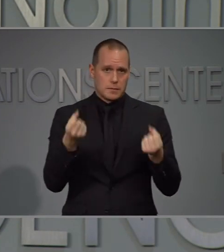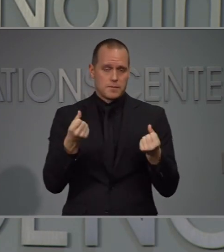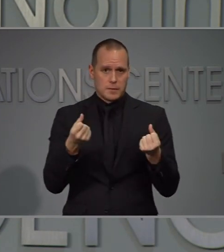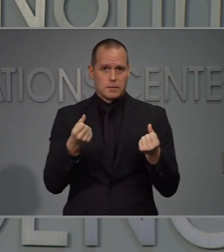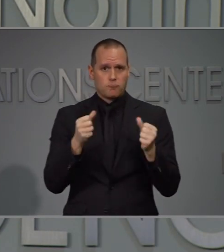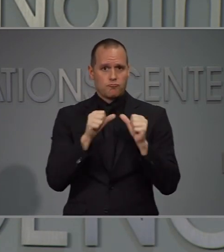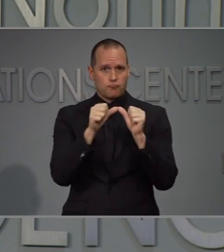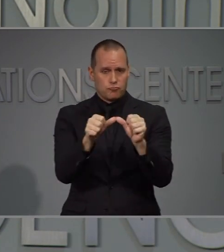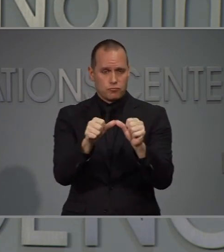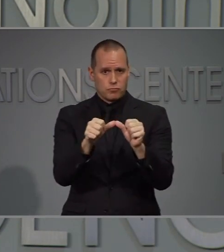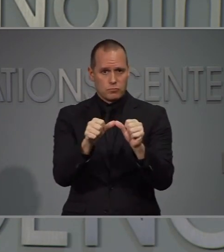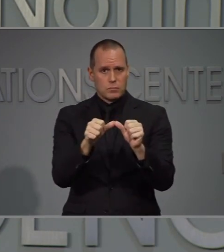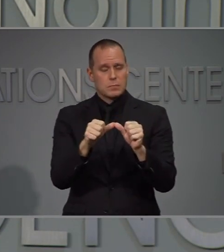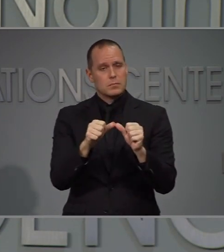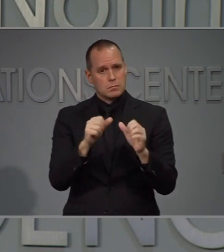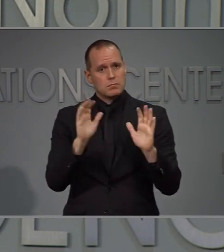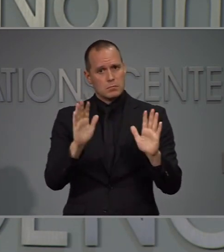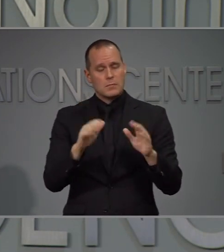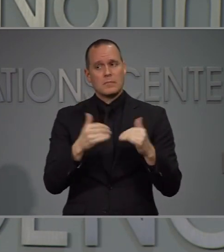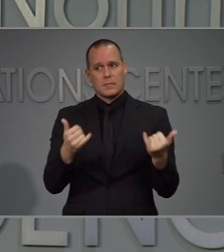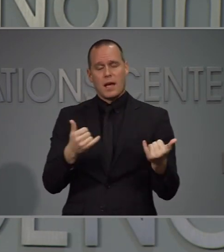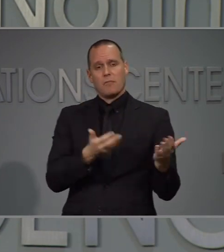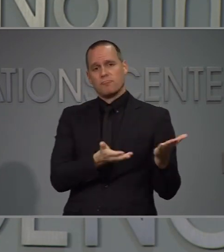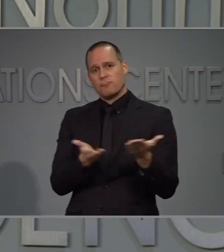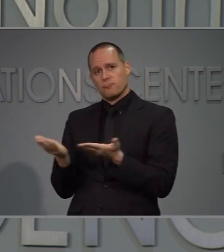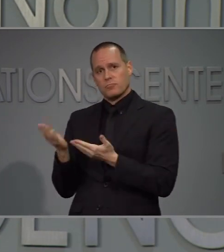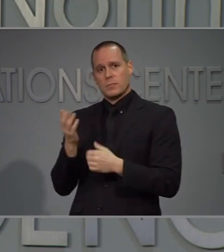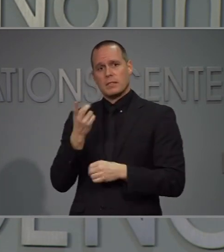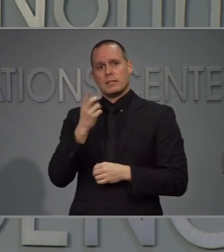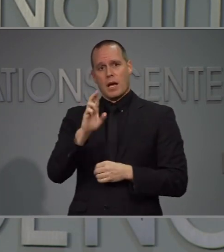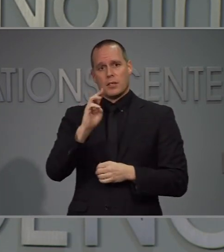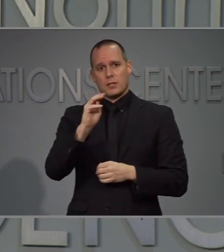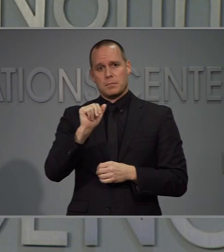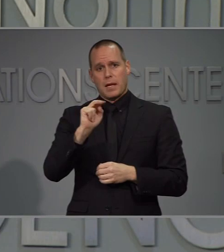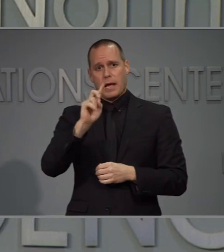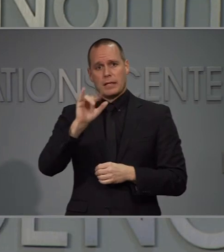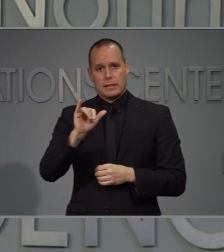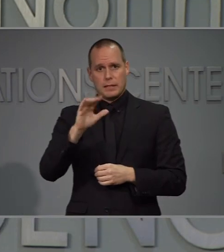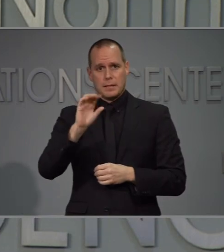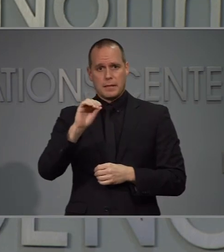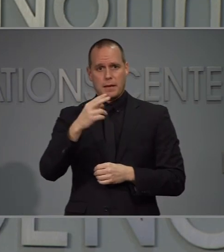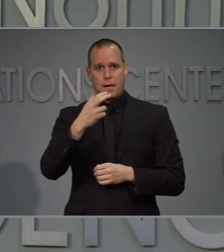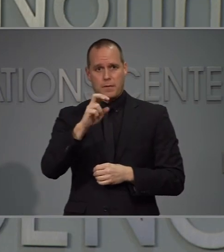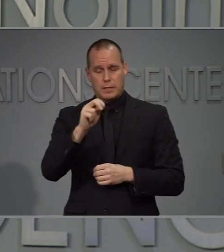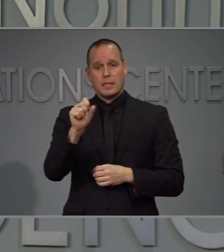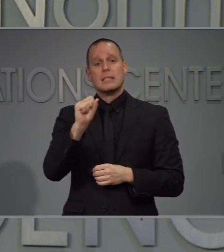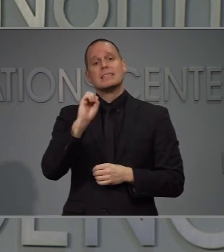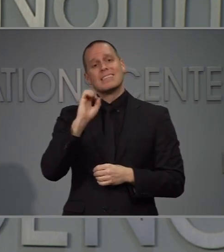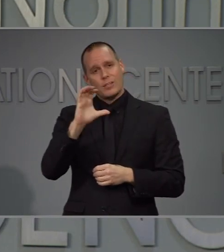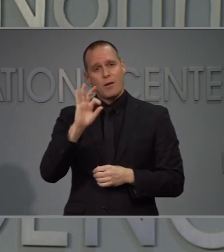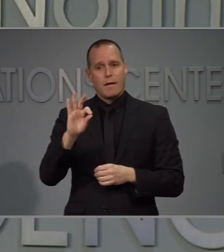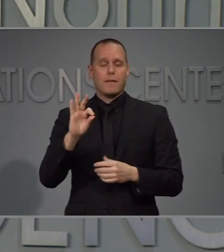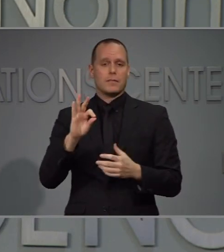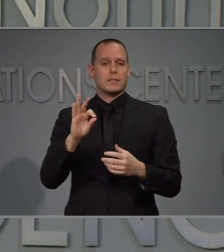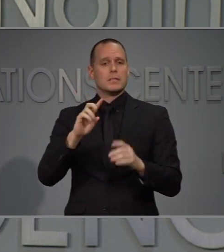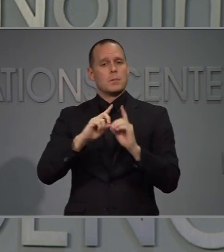prioridad número uno. Ahora quisiera reconocer a los